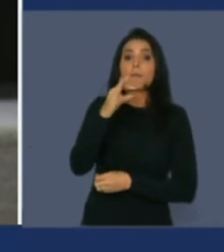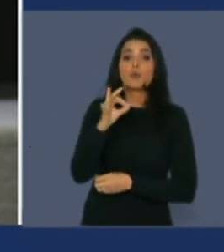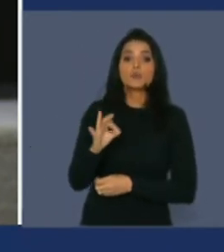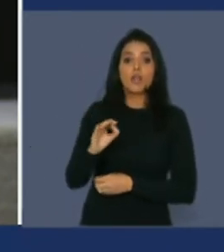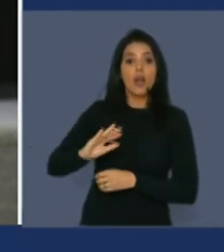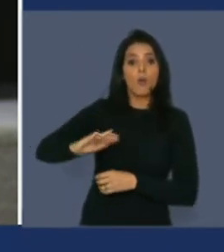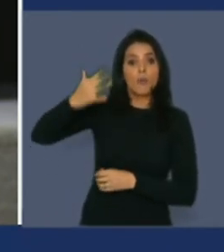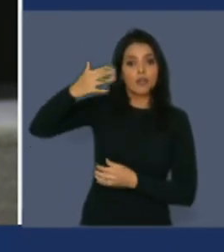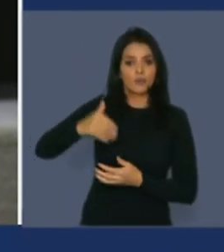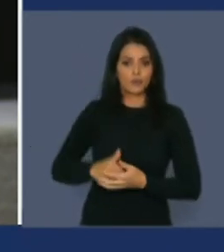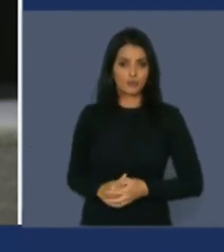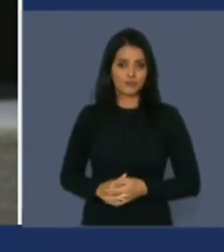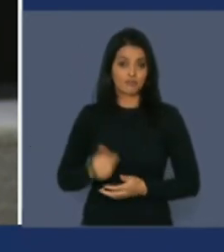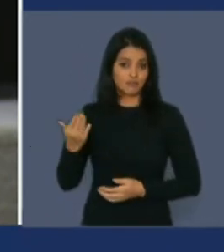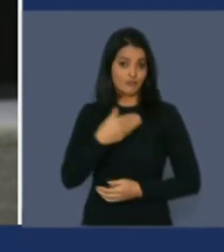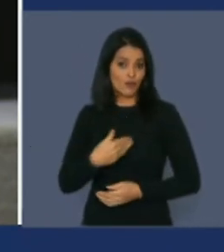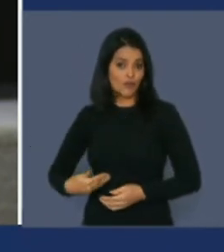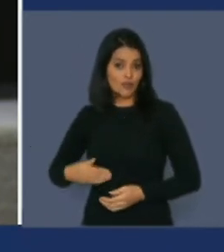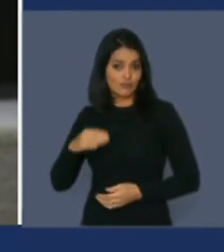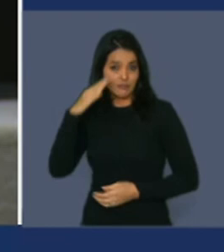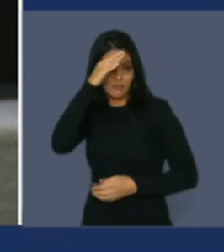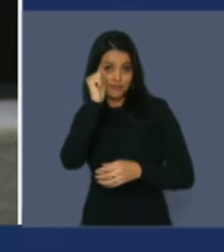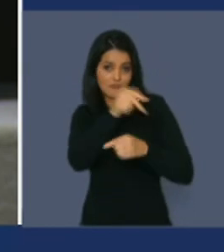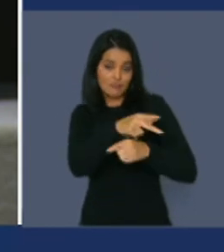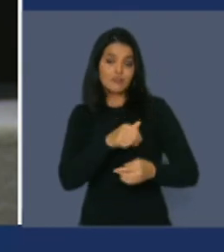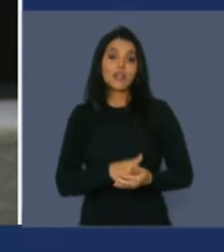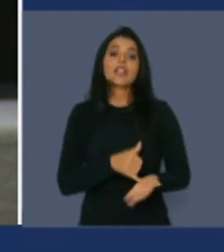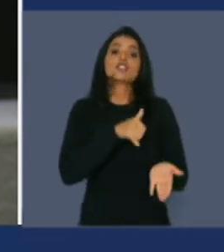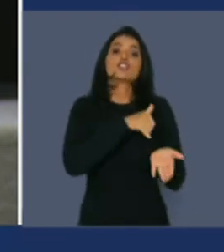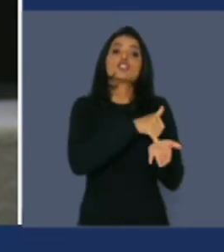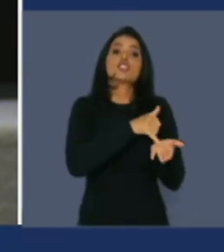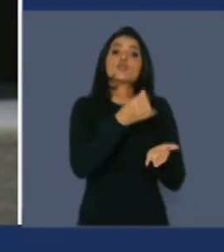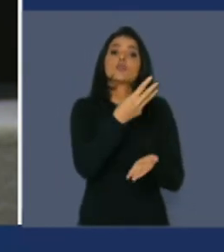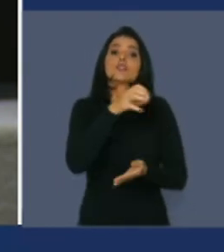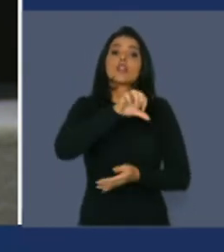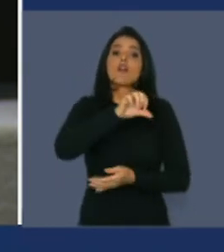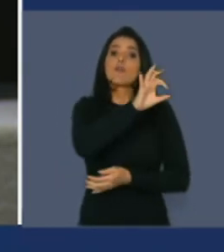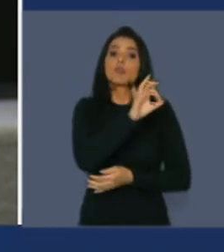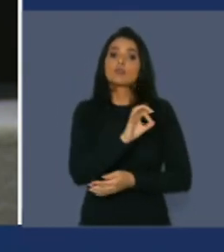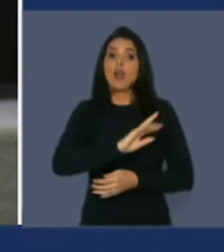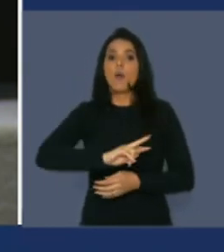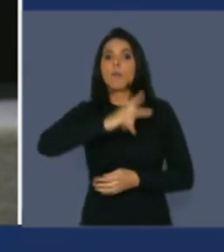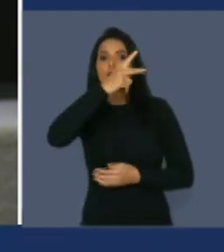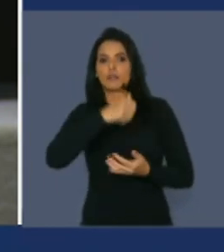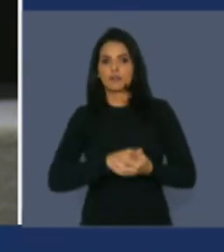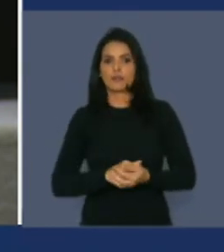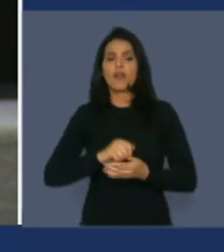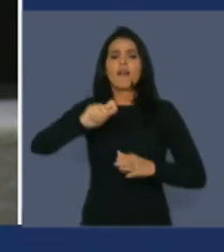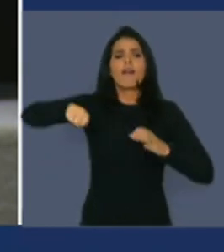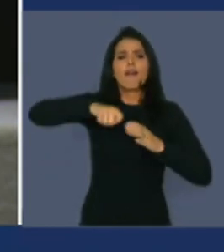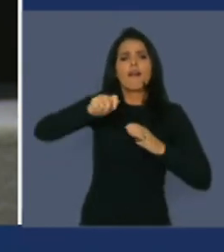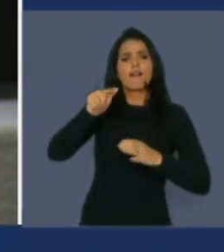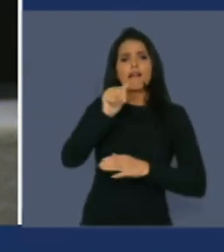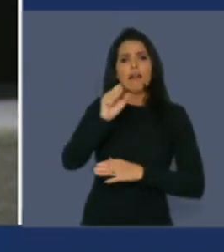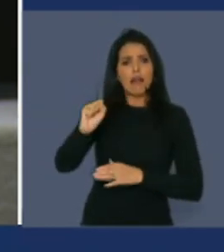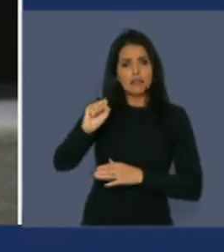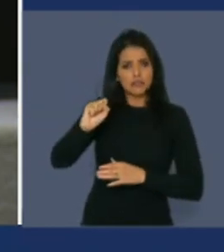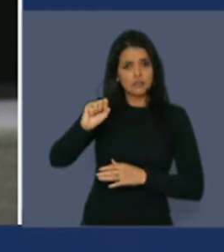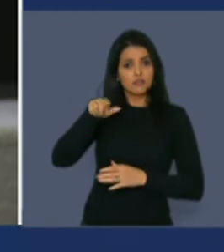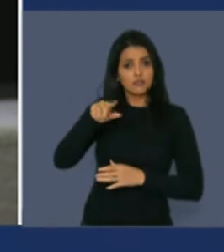O QUE HOMEM ARRUMO IU GOVERNO, 302 AUMENTOS, E DIESEL, 39%, E GÁS DE COZINHA, 59%, AUMENTAR